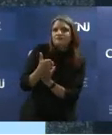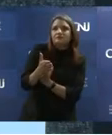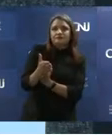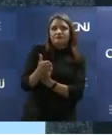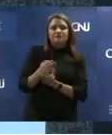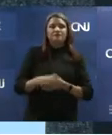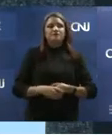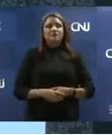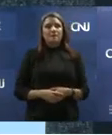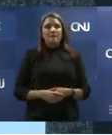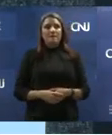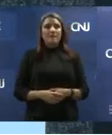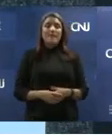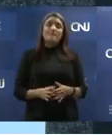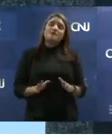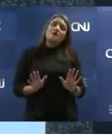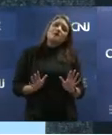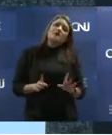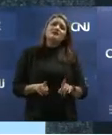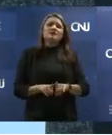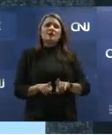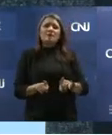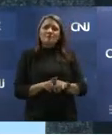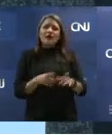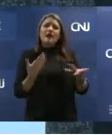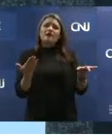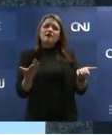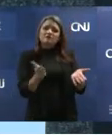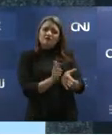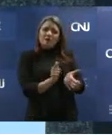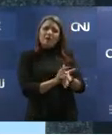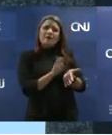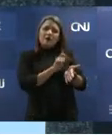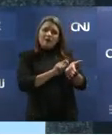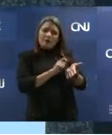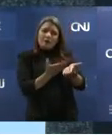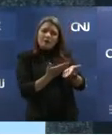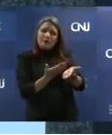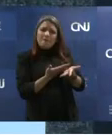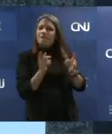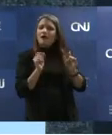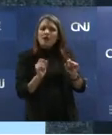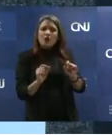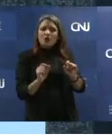Por outro lado, essa cartilha procura, seguindo o Código Civil, esclarecer